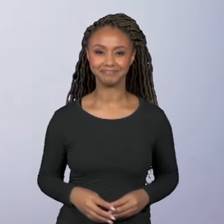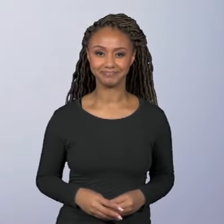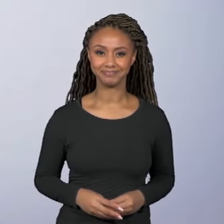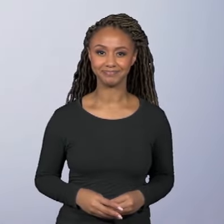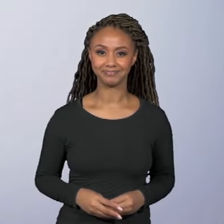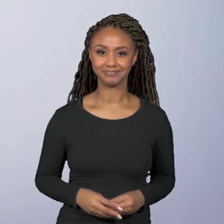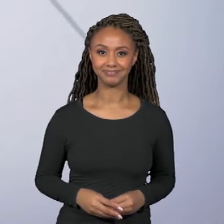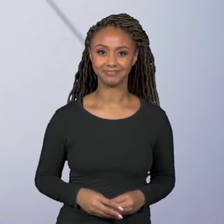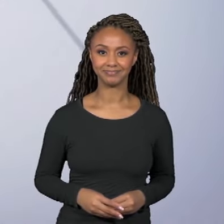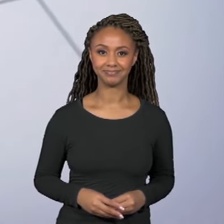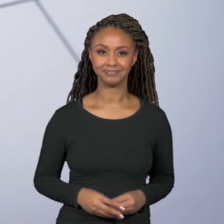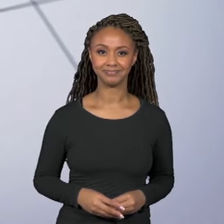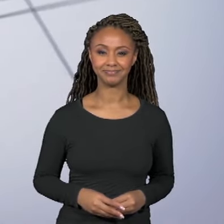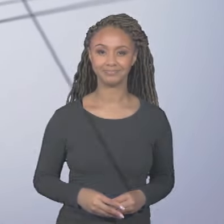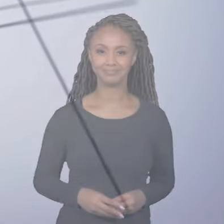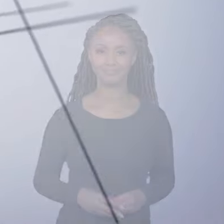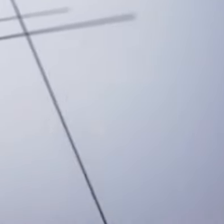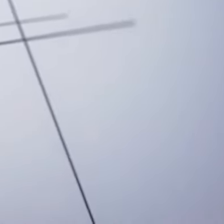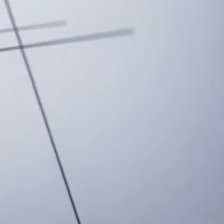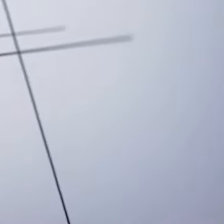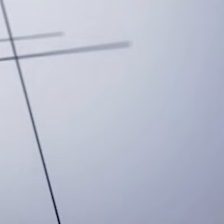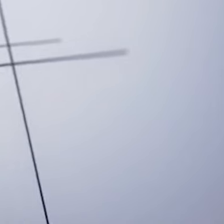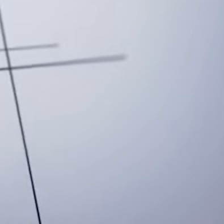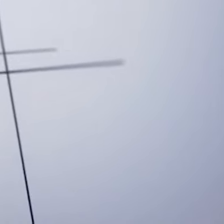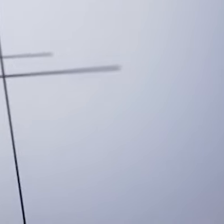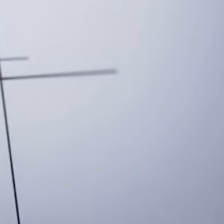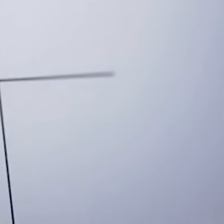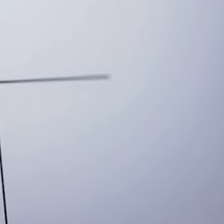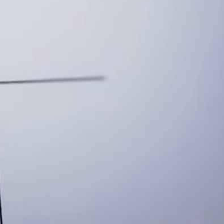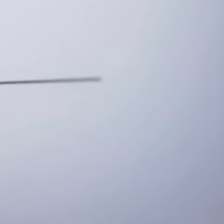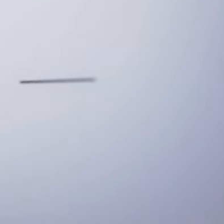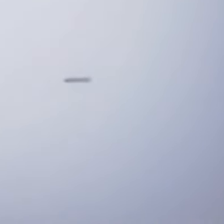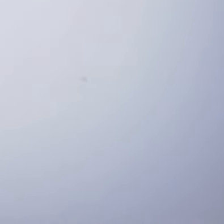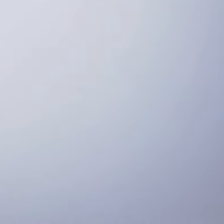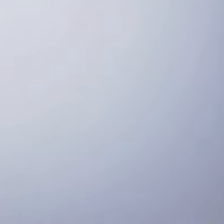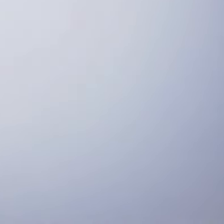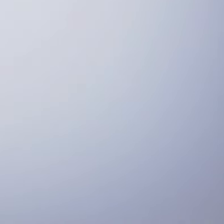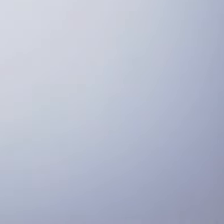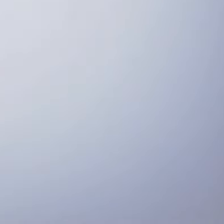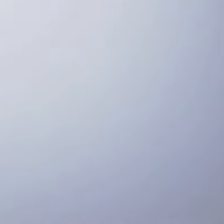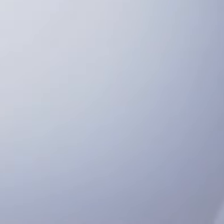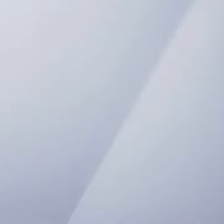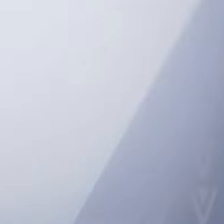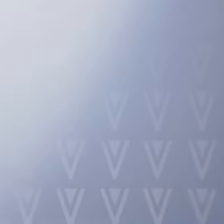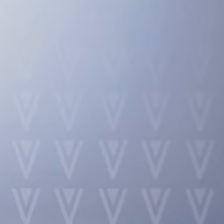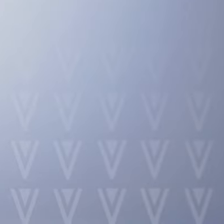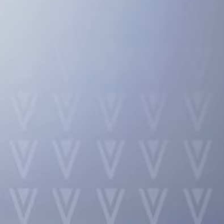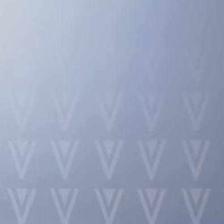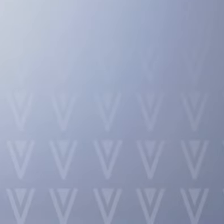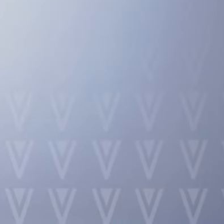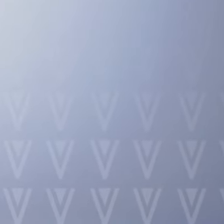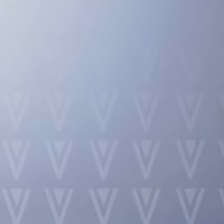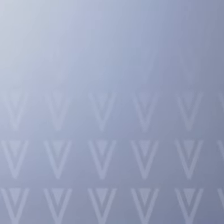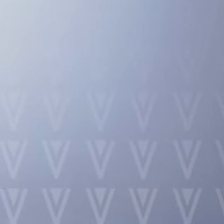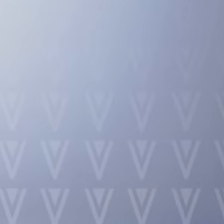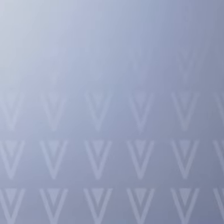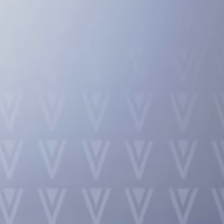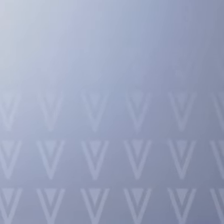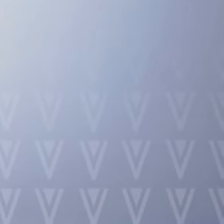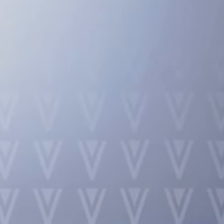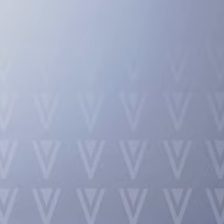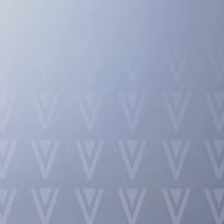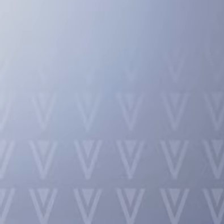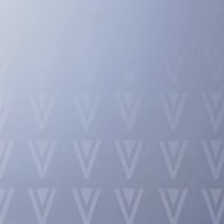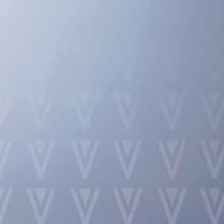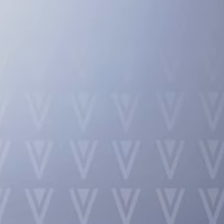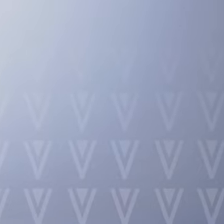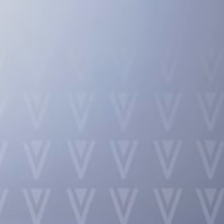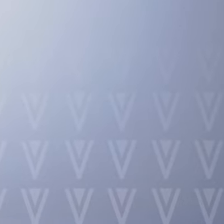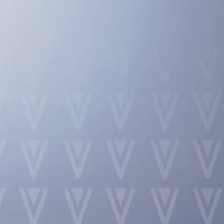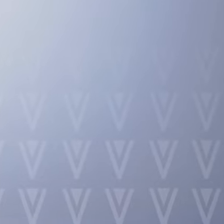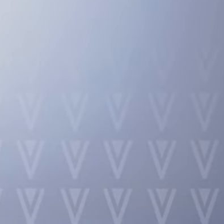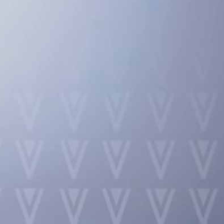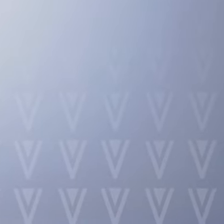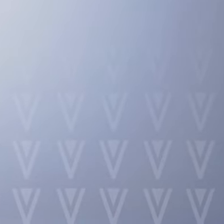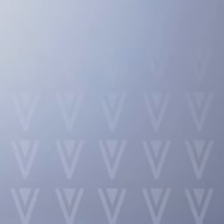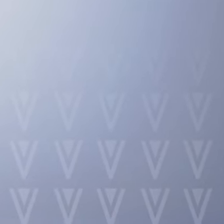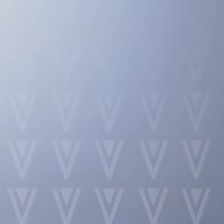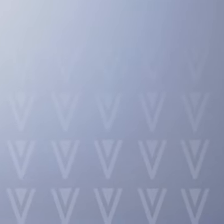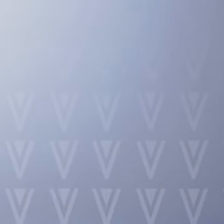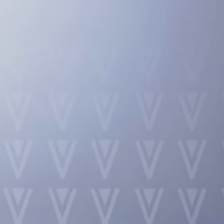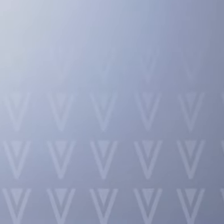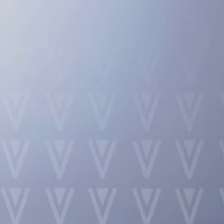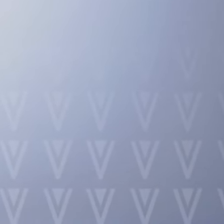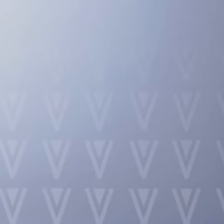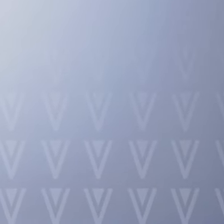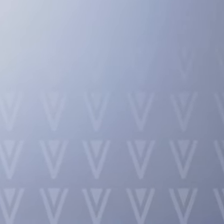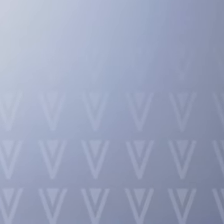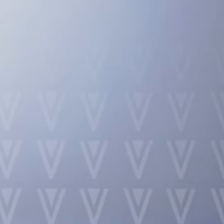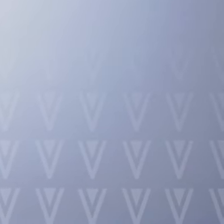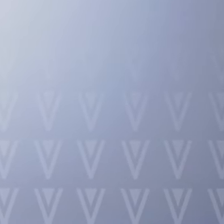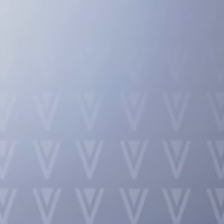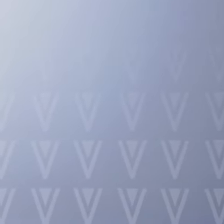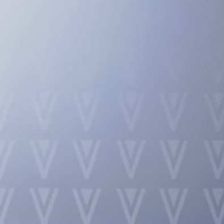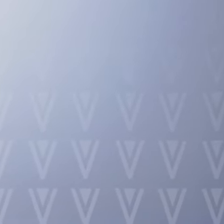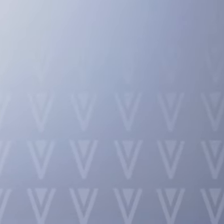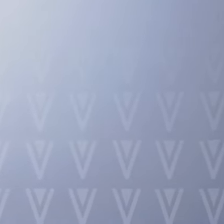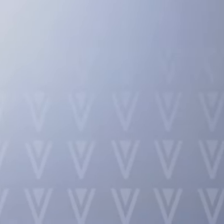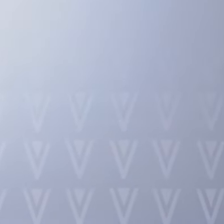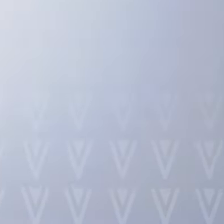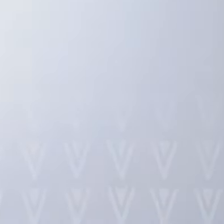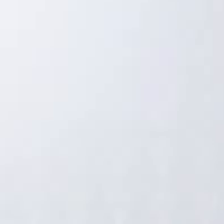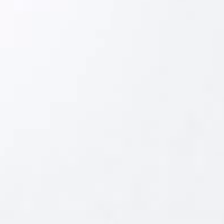[MÚSICA]